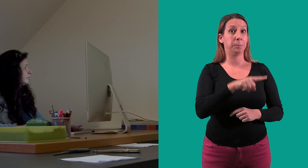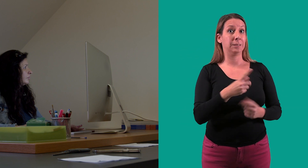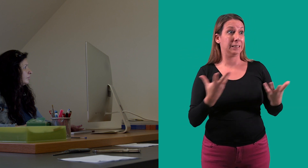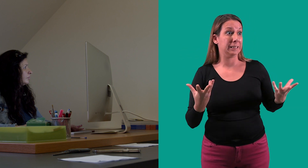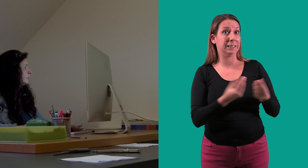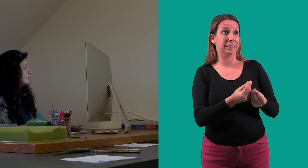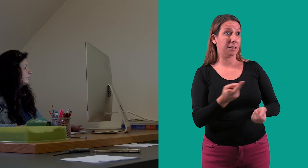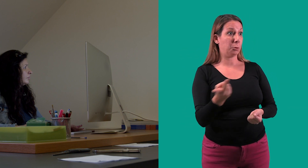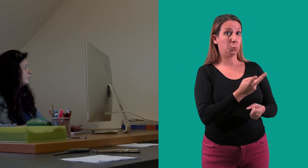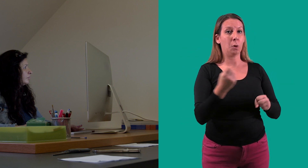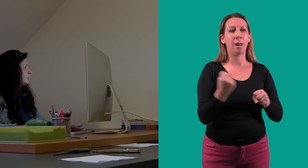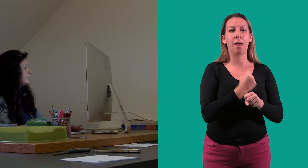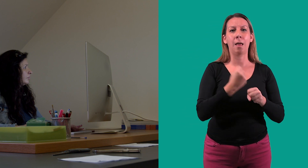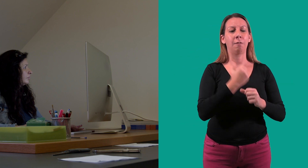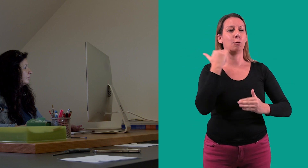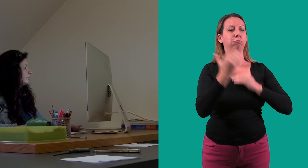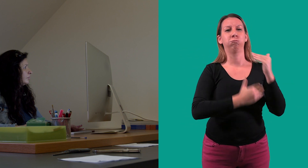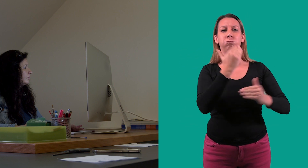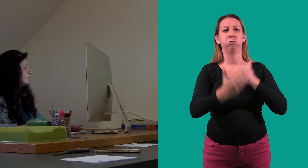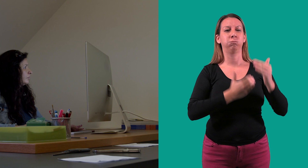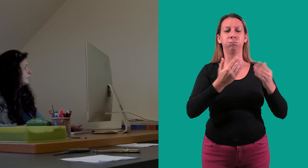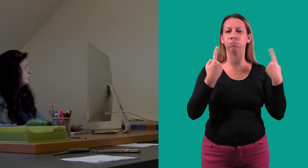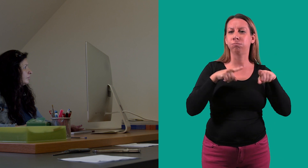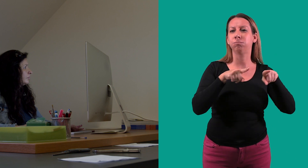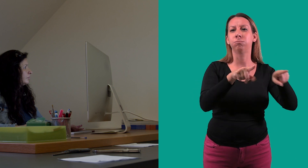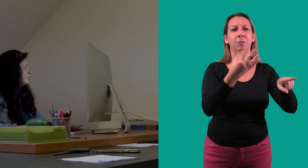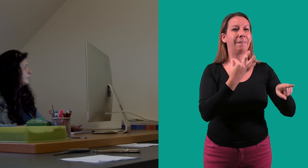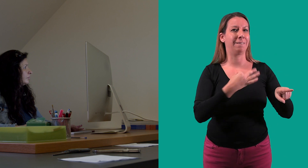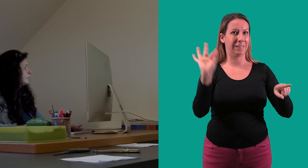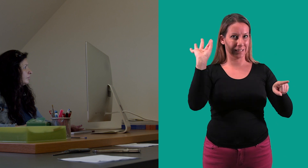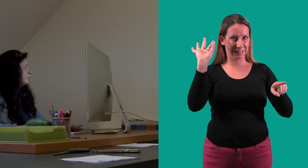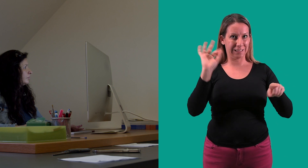Permette loro di lavorare insieme con successo.